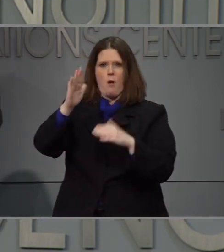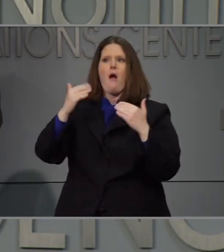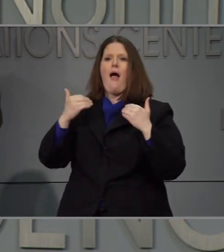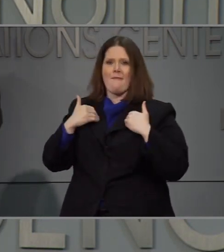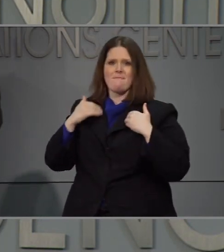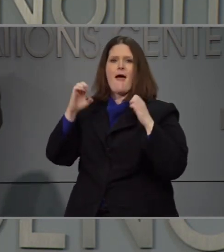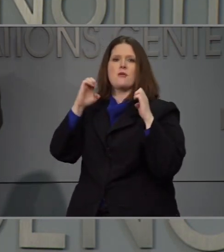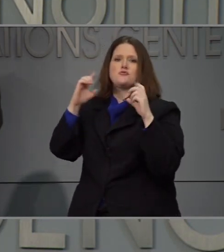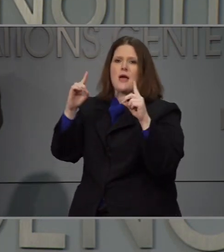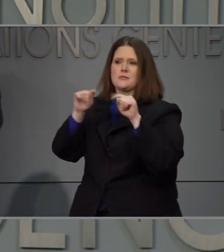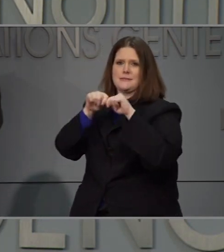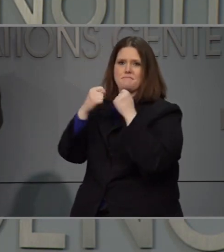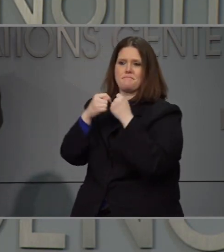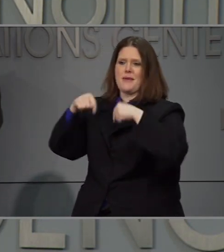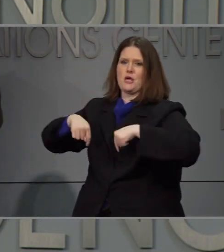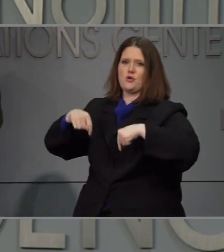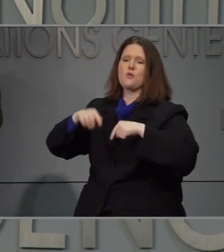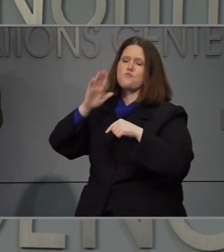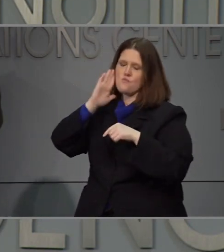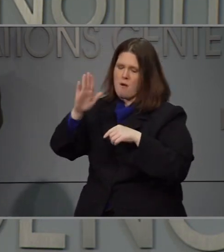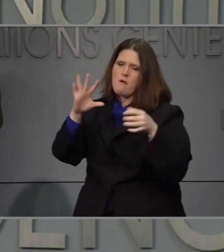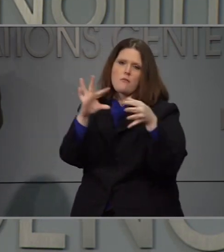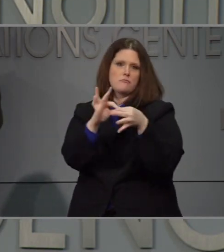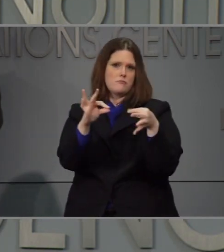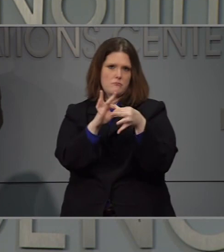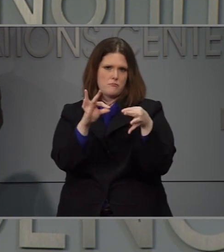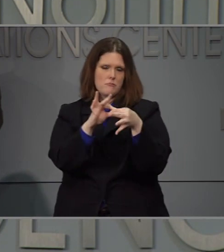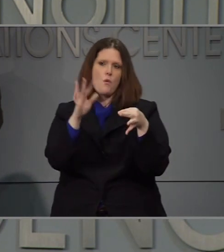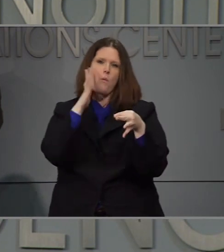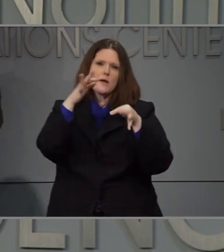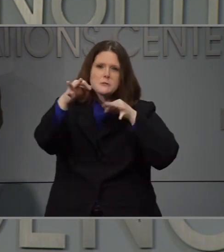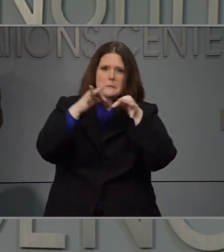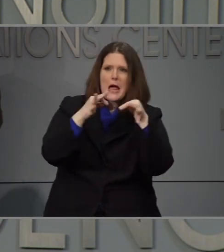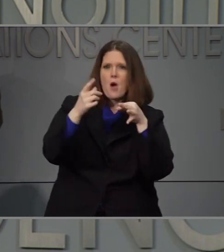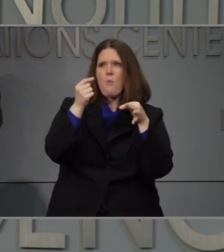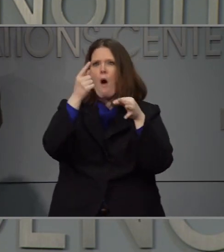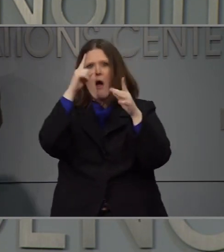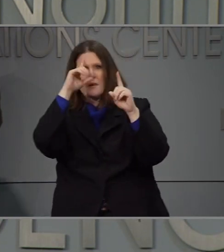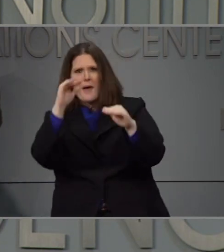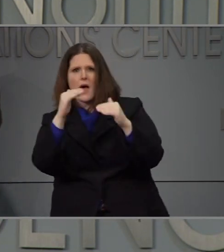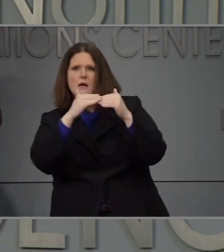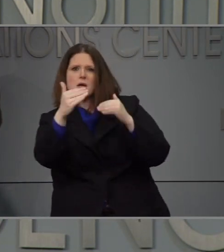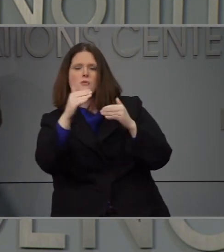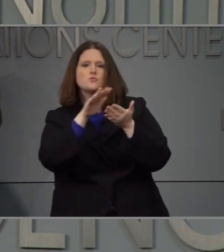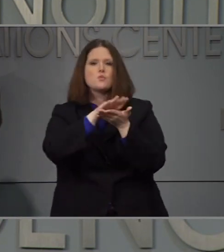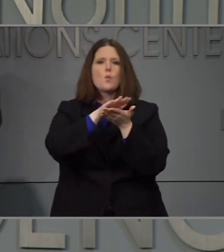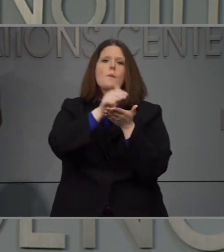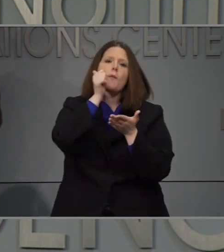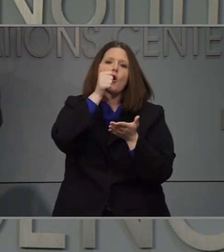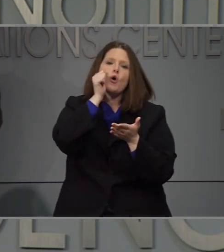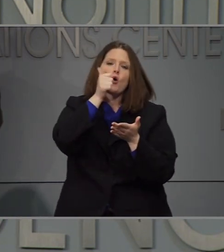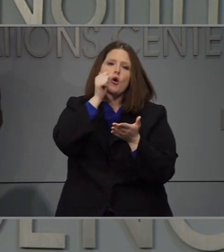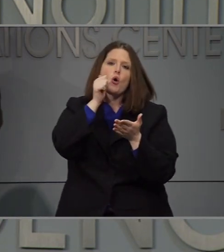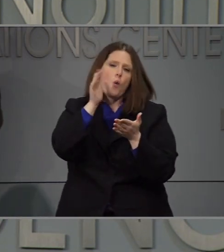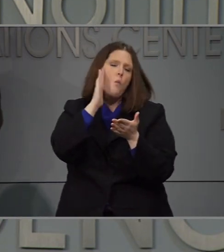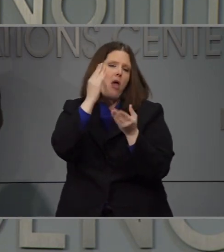Tendremos un anuncian, tendría que los representantes y la educación y vamos explicar exactamente qué es lo que vamos